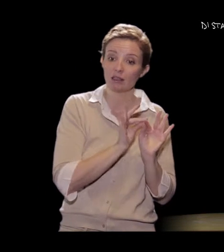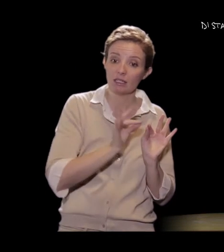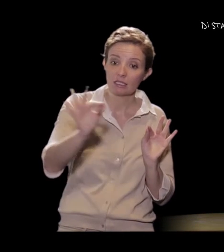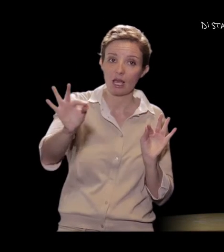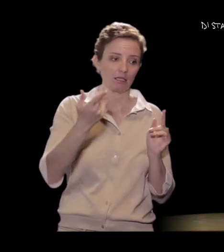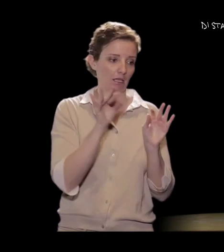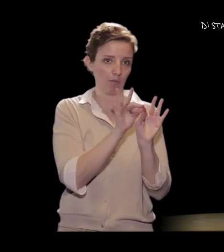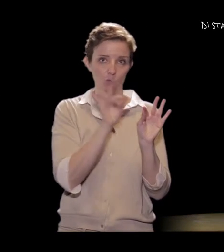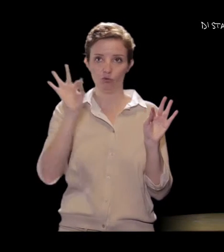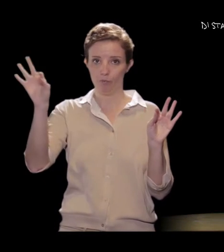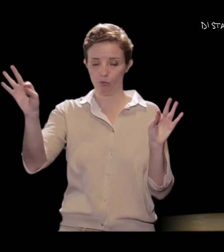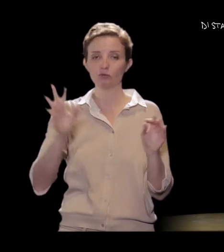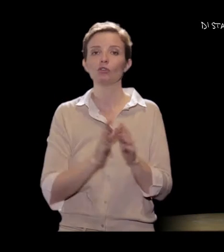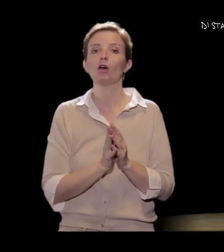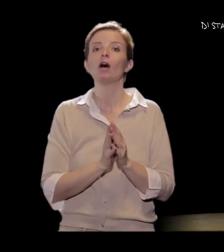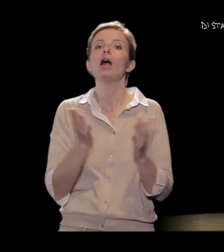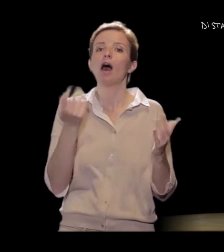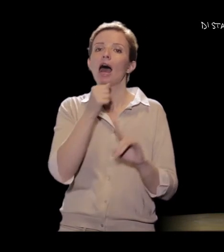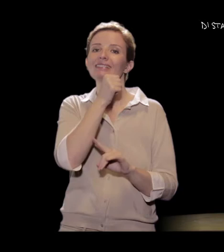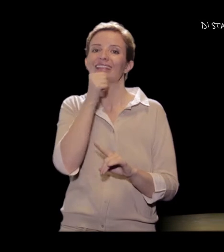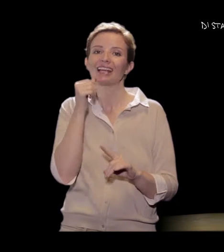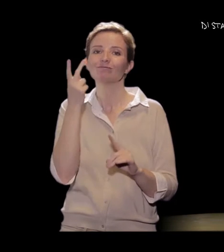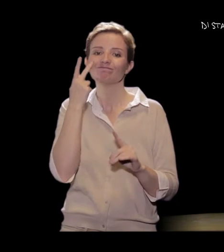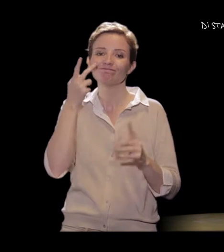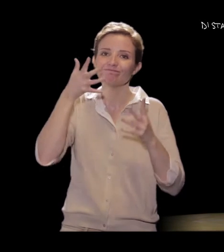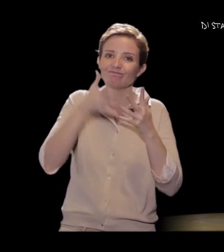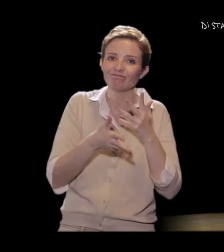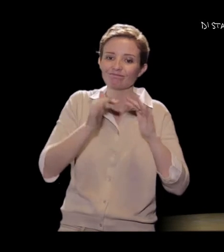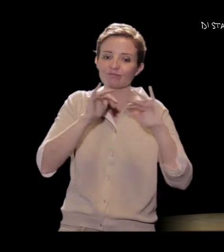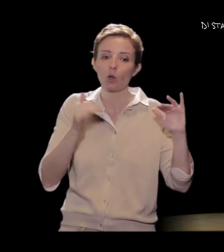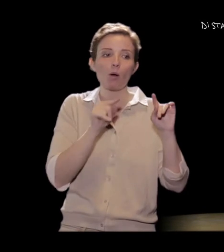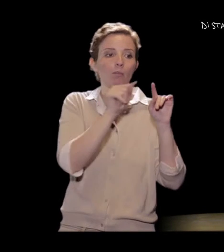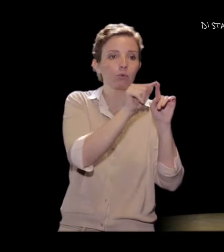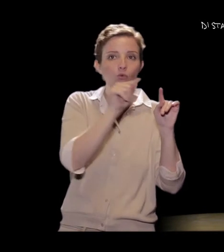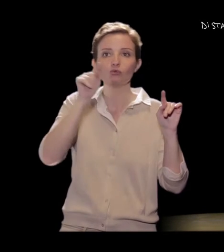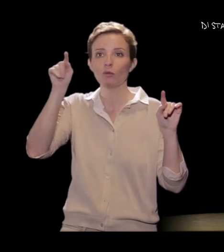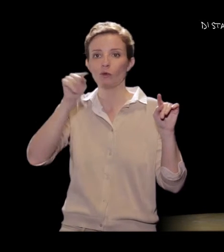è necessario differenziare il modo in cui i due punti sono allineati sul piano.